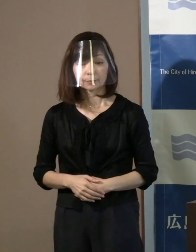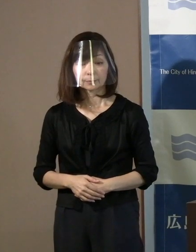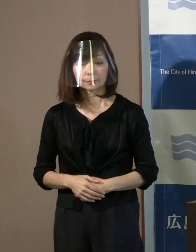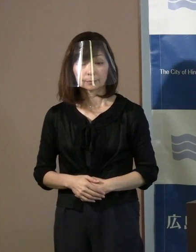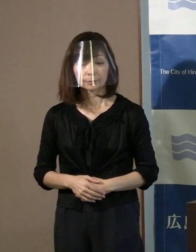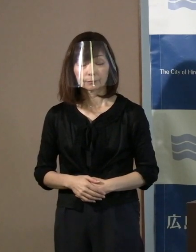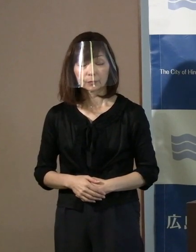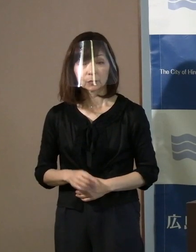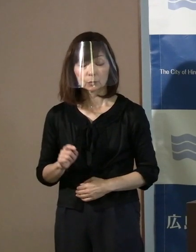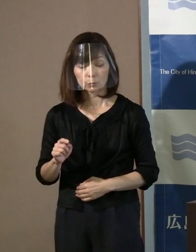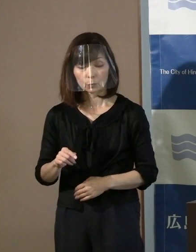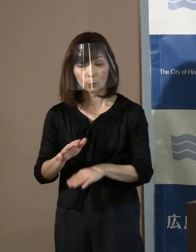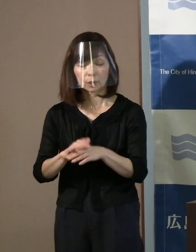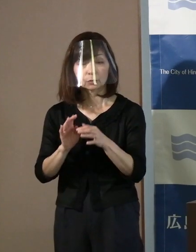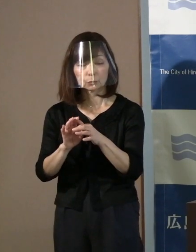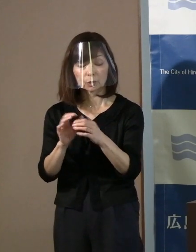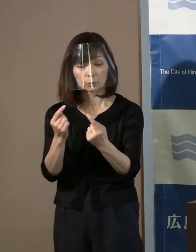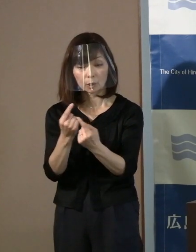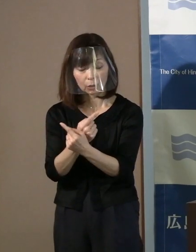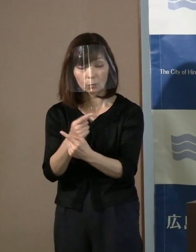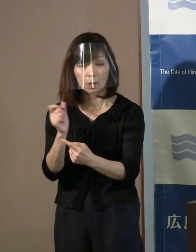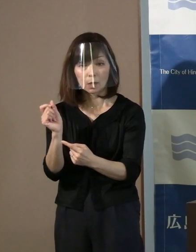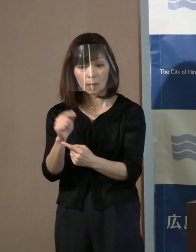それを一刻も早くやっていただきたい ということ｡